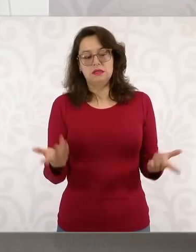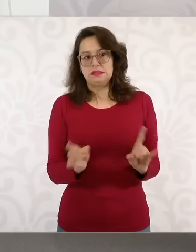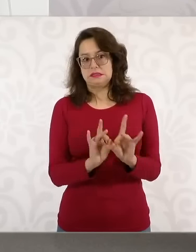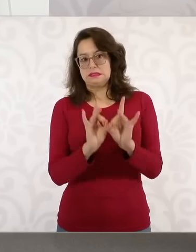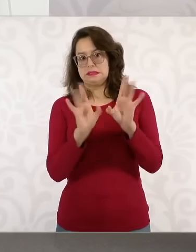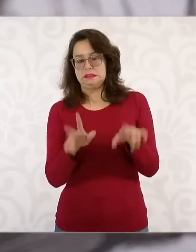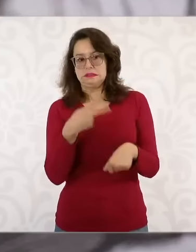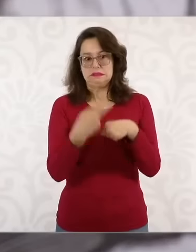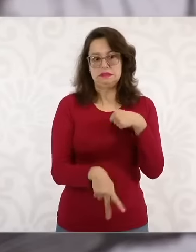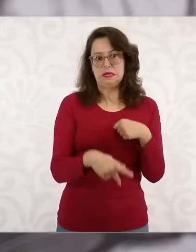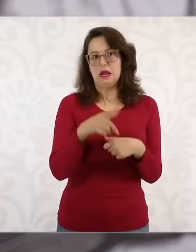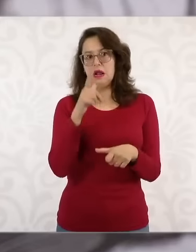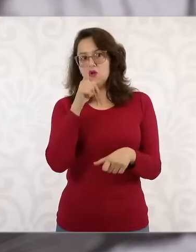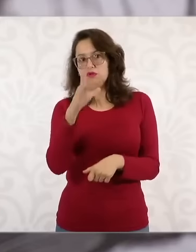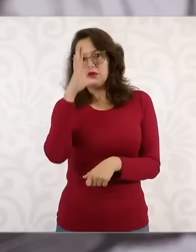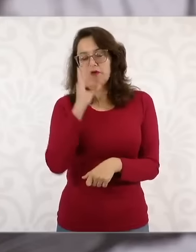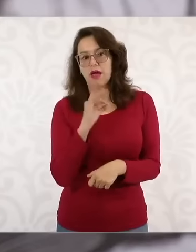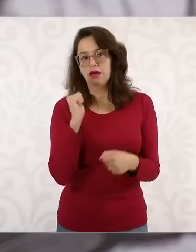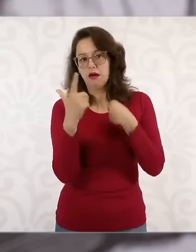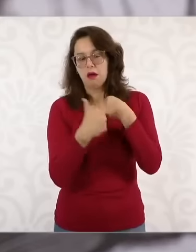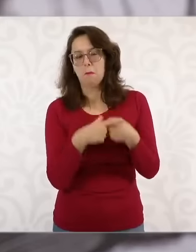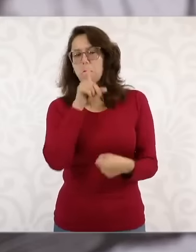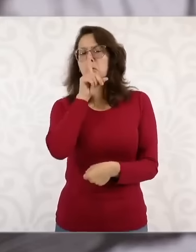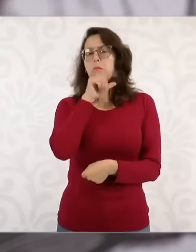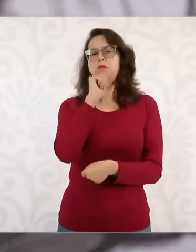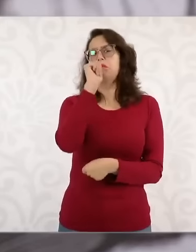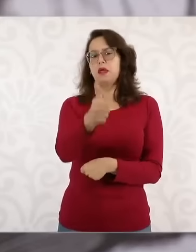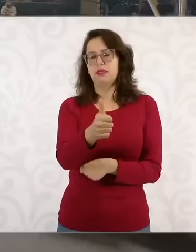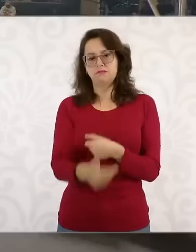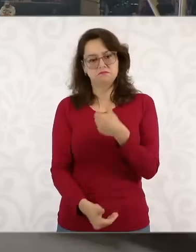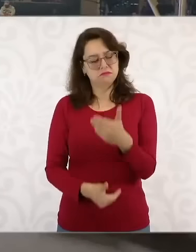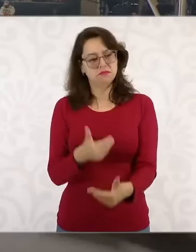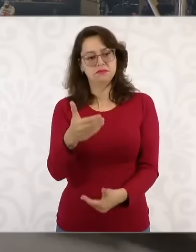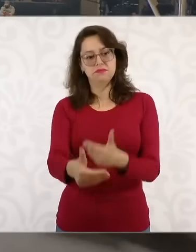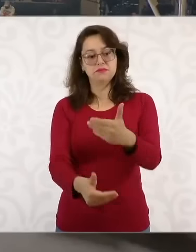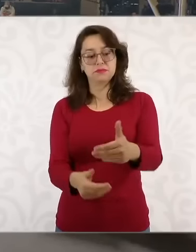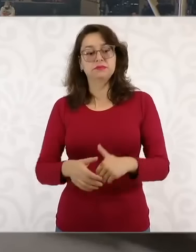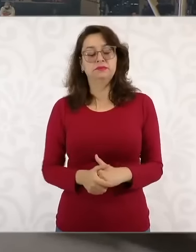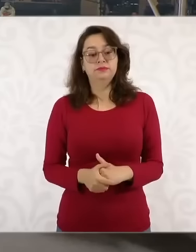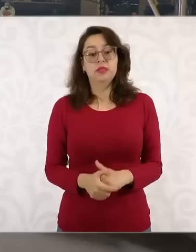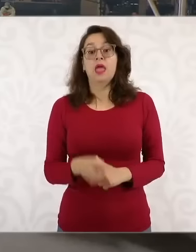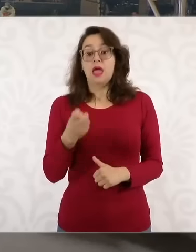comprometer la estabilidad del sistema eléctrico nacional. Presidenta, este conjunto de proyectos